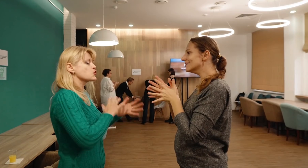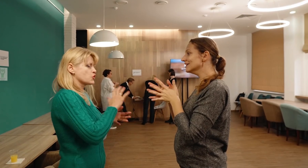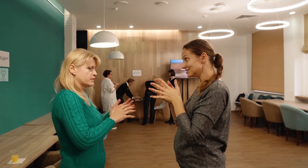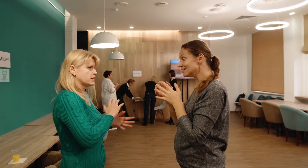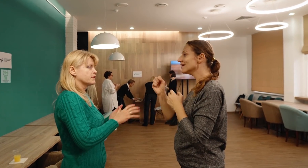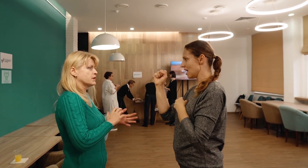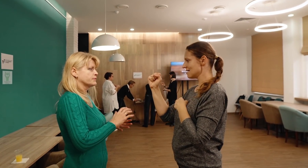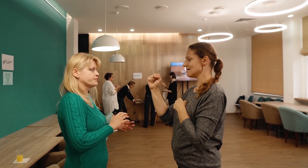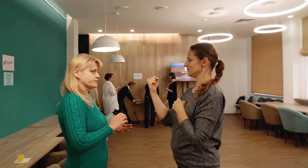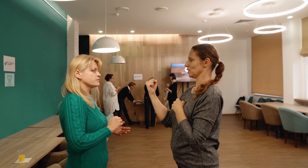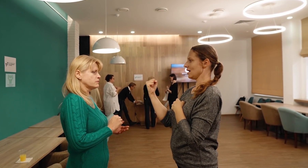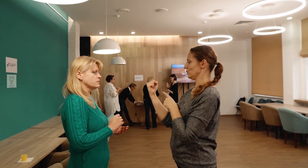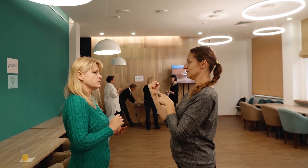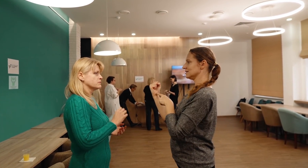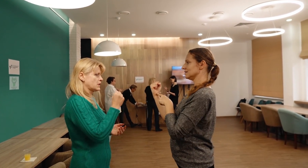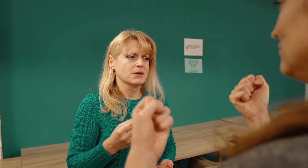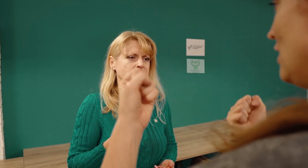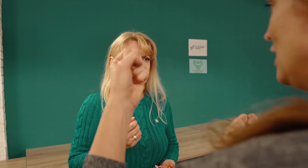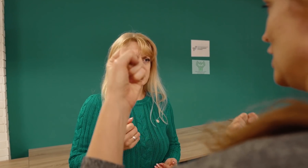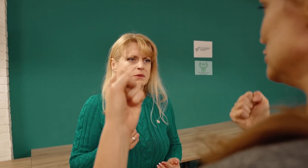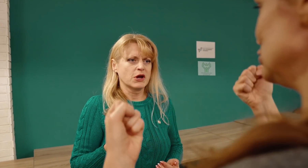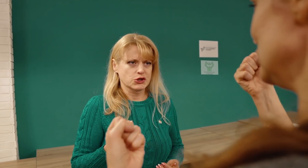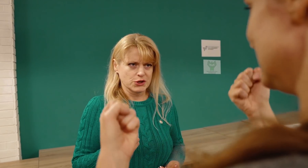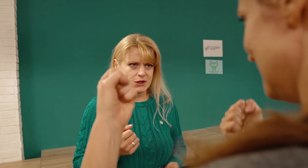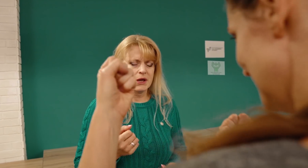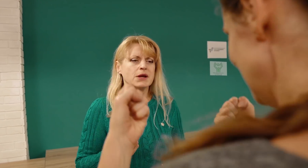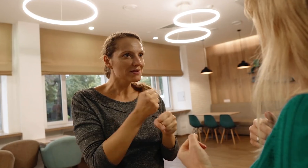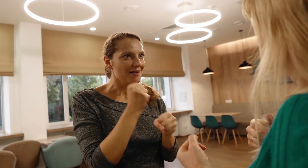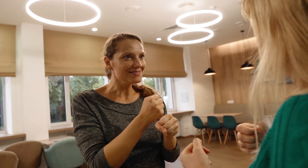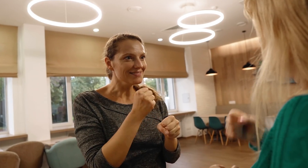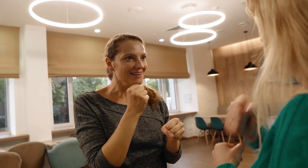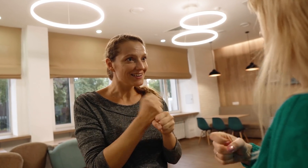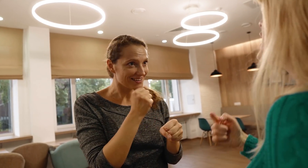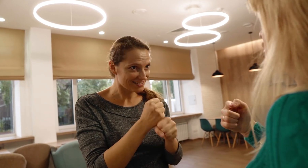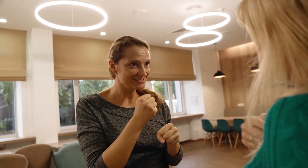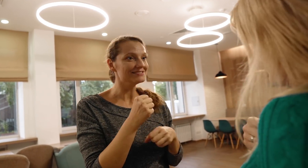23 сентября состоялся «Вечер любителей жестового языка» традиционное мероприятие Центра образования глухих и жестового языка имени Г.Л. Зайцевой.